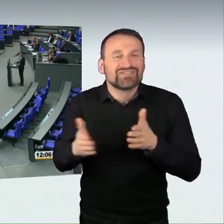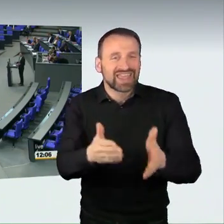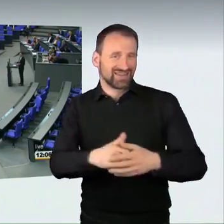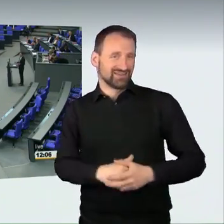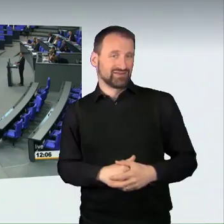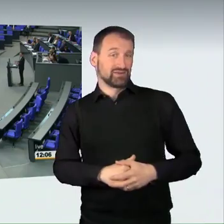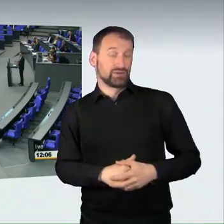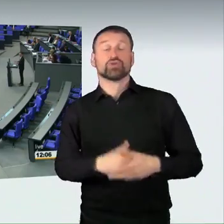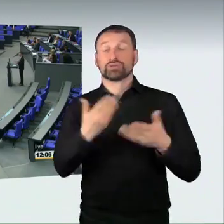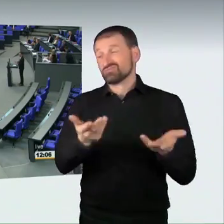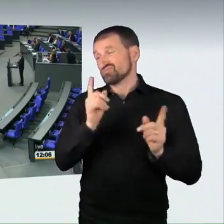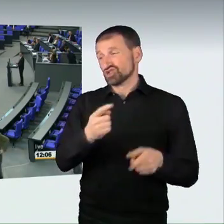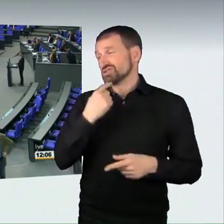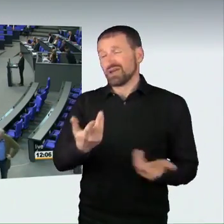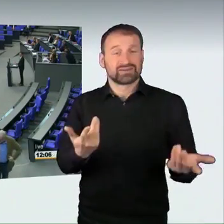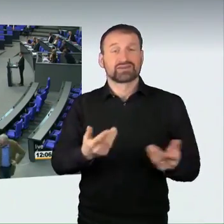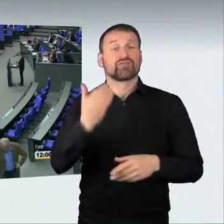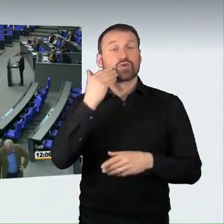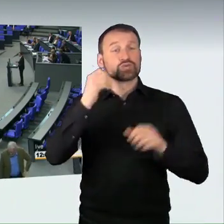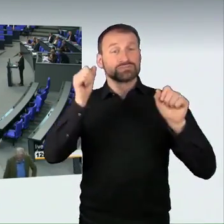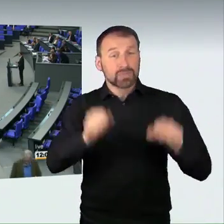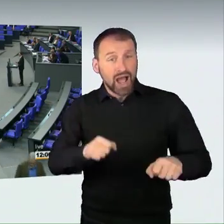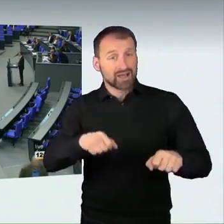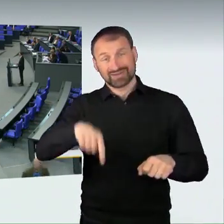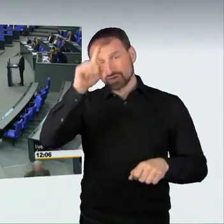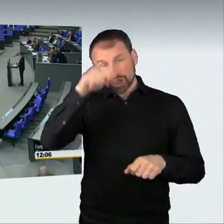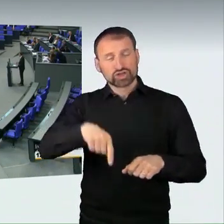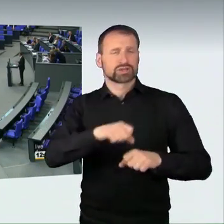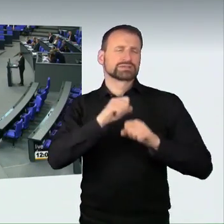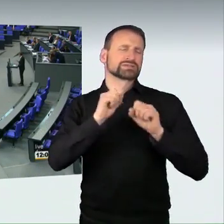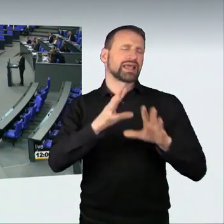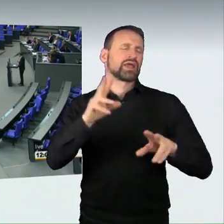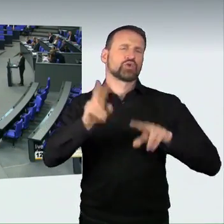sind eben sehr differenziert. Es ist ein großer Unterschied, ob man über Ballungszentren wie Berlin, Hamburg, München,